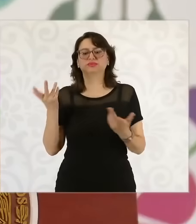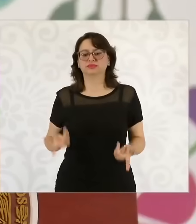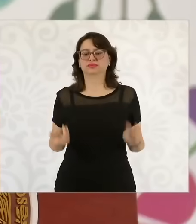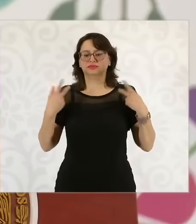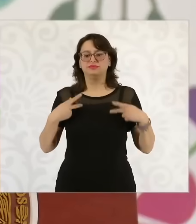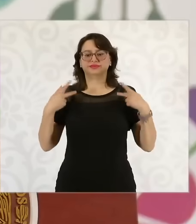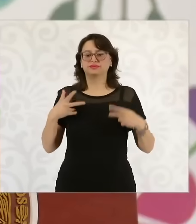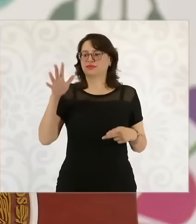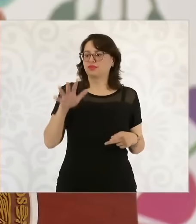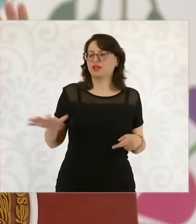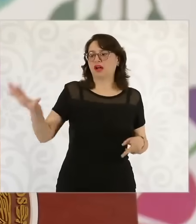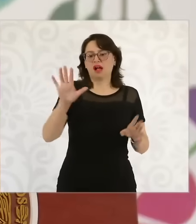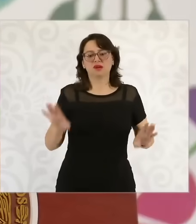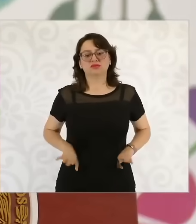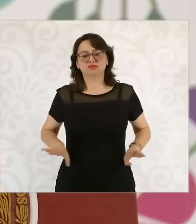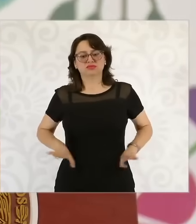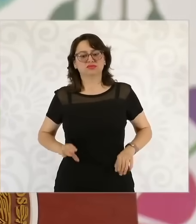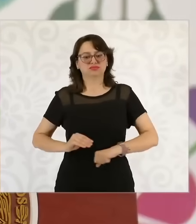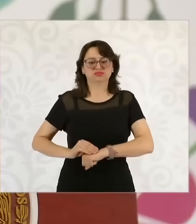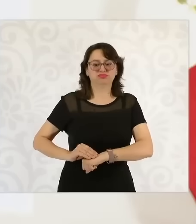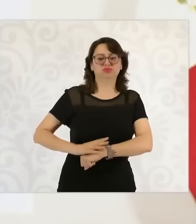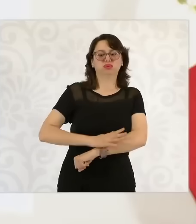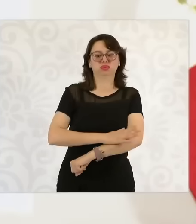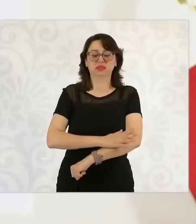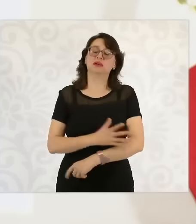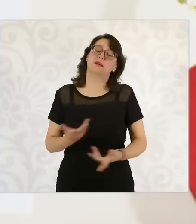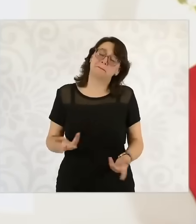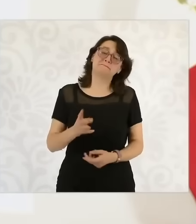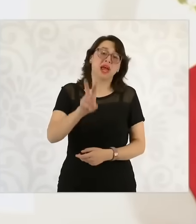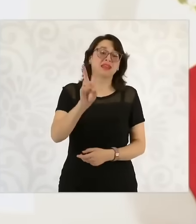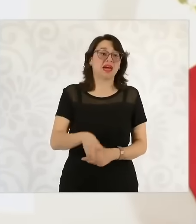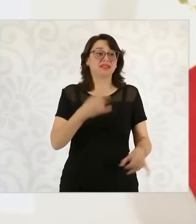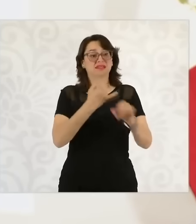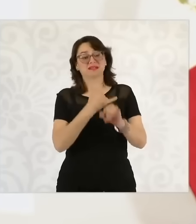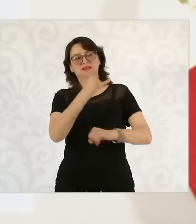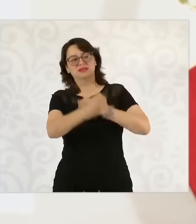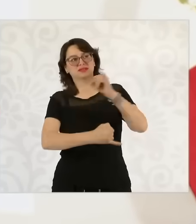país naturalmente frente a la situación internacional eh pues siempre hay una